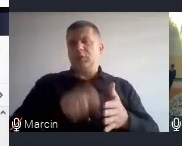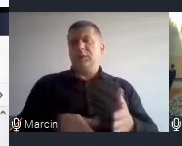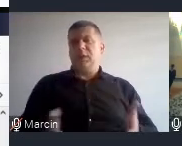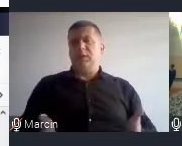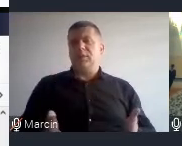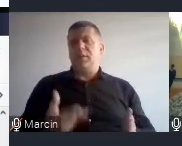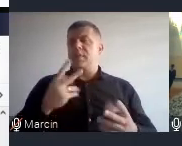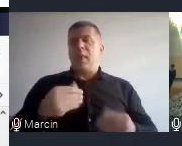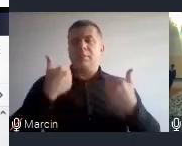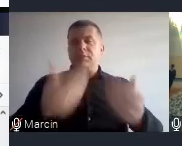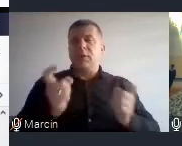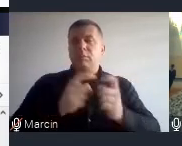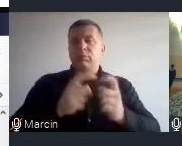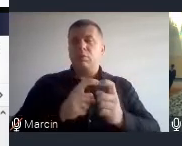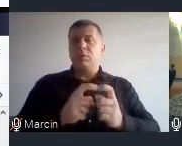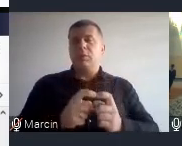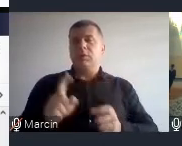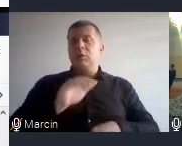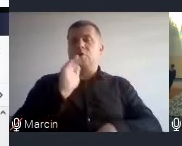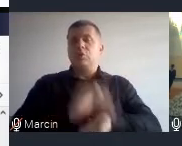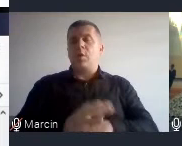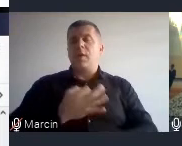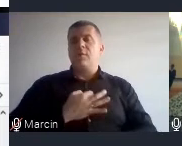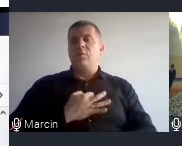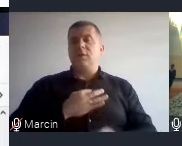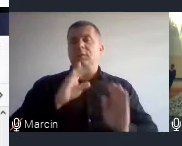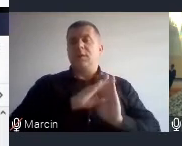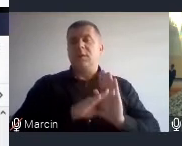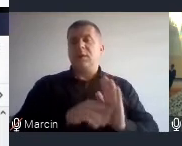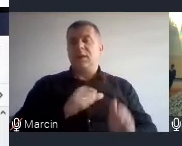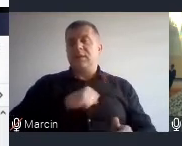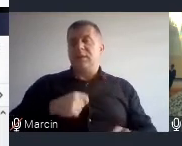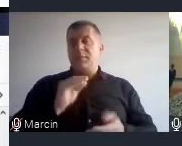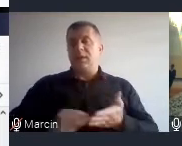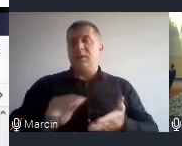Nie przyznają punktów zgodnie z własnymi kryteriami, które same napisały.